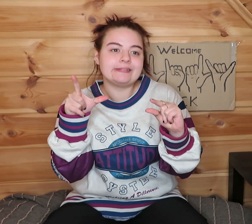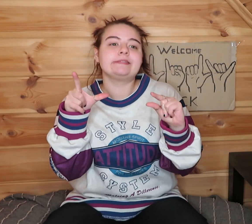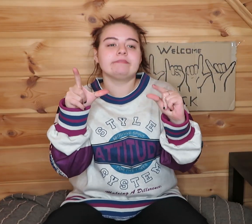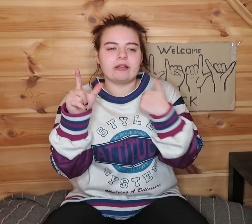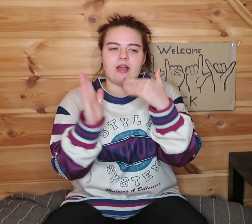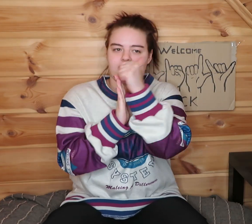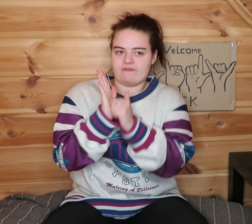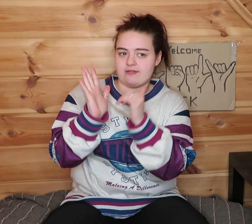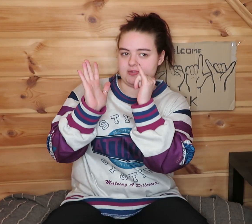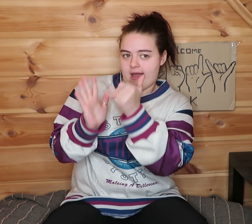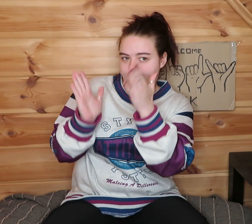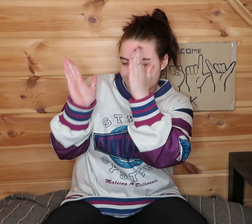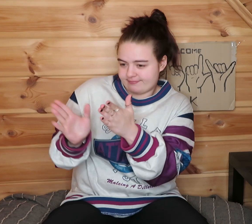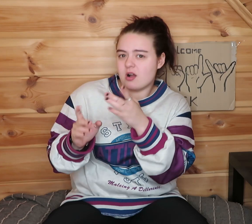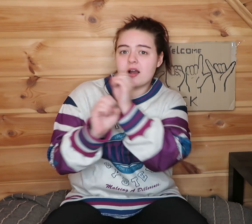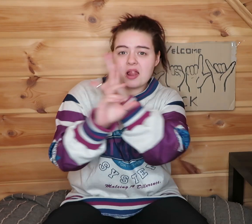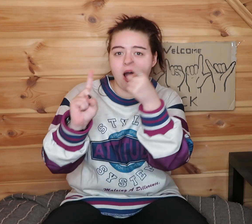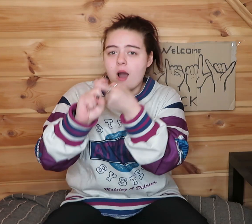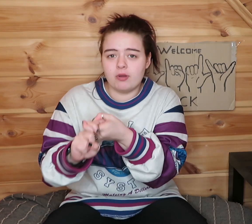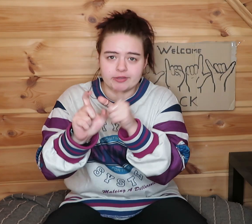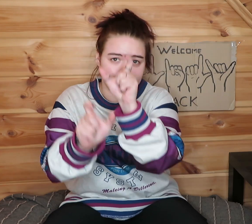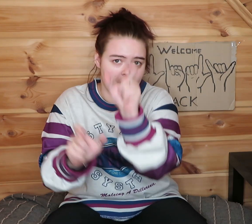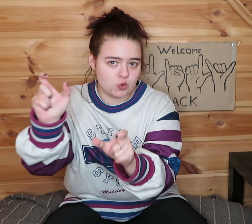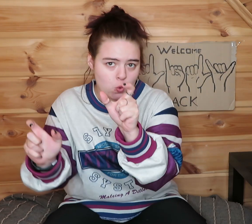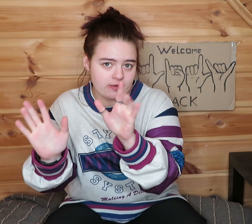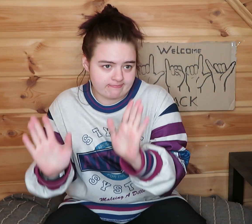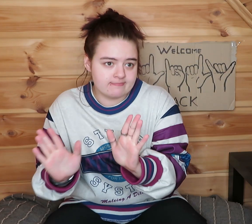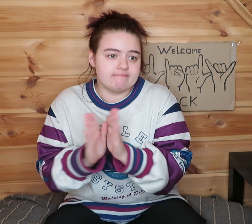Wir fangen mit "Ja" an. Klar ist abhängig von den individuellen Personen.